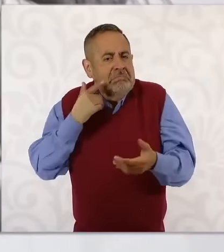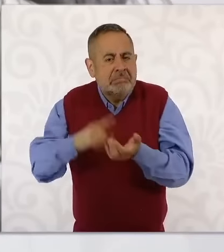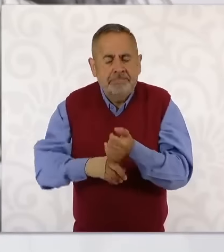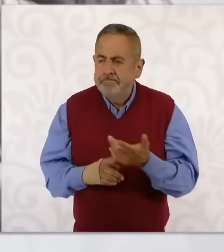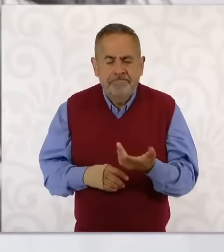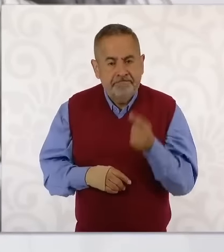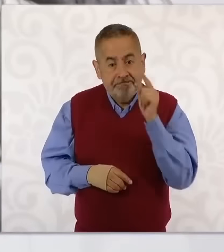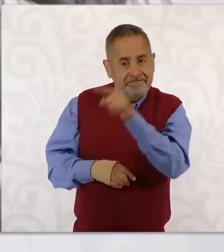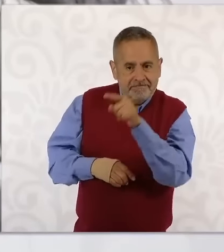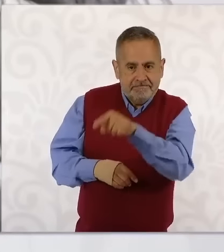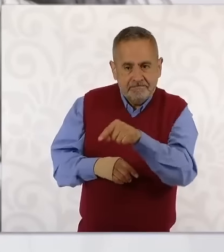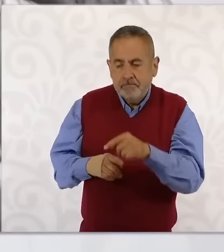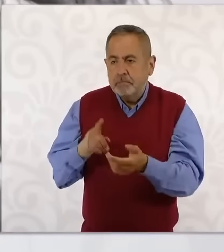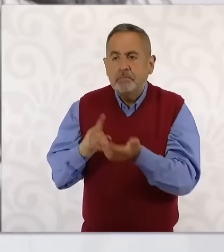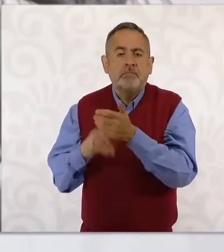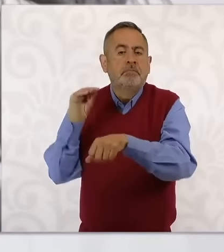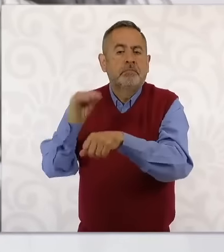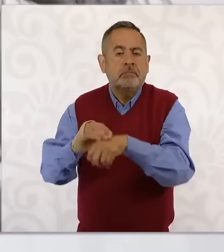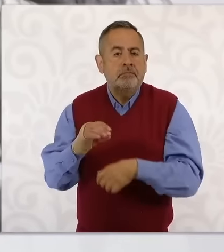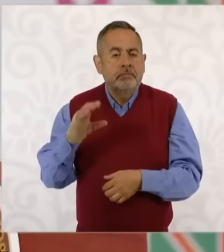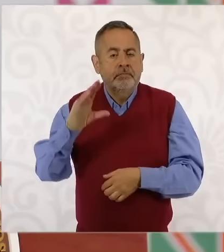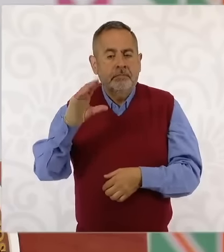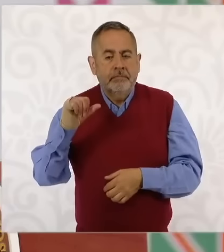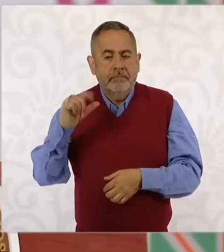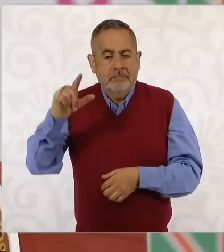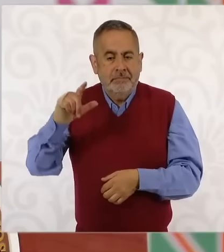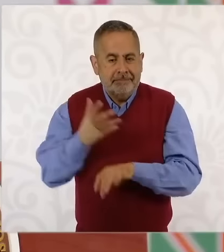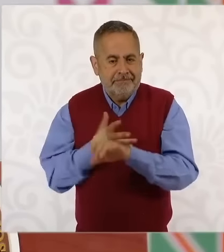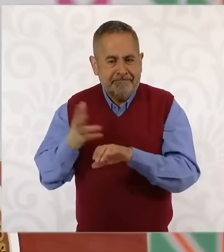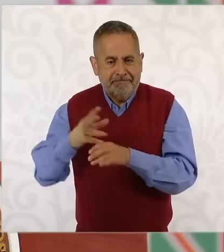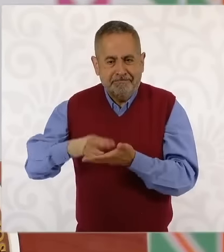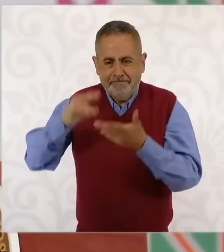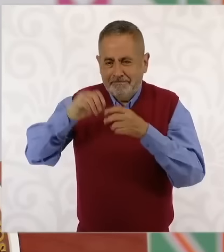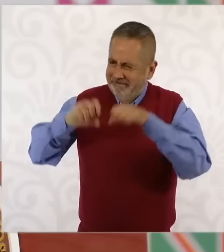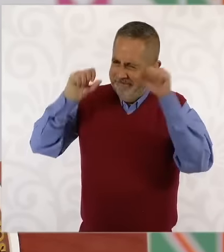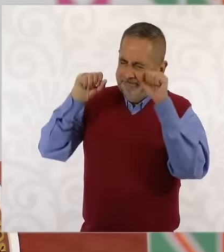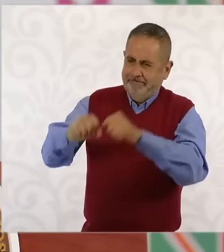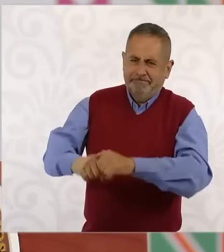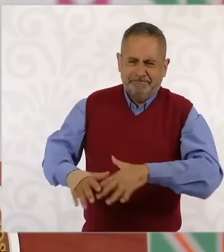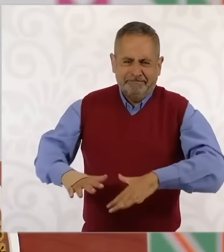de ahí se va a recuperar para después llevarlo un relleno sanitario formal, no se va a dejar ahí.